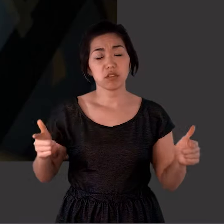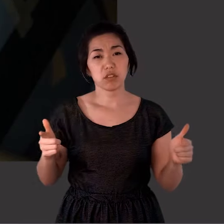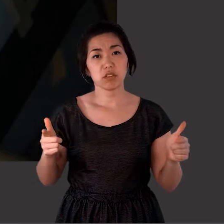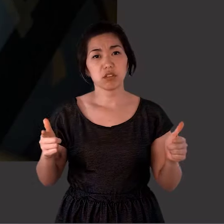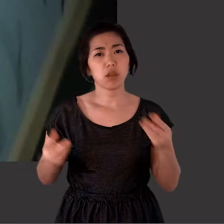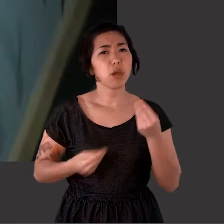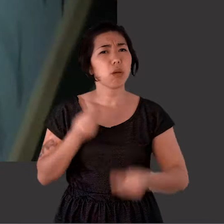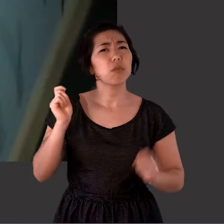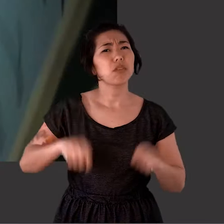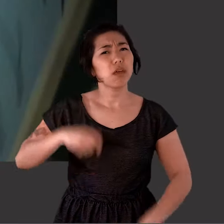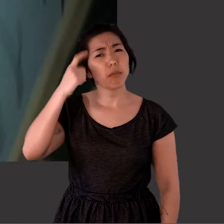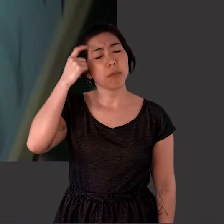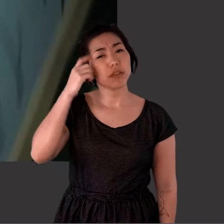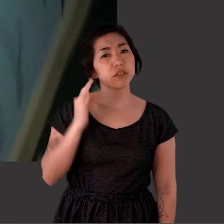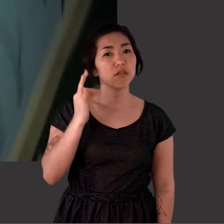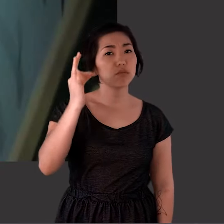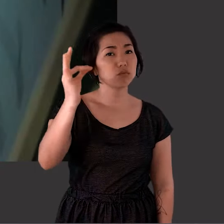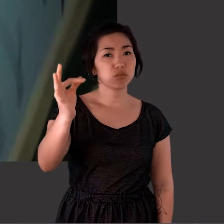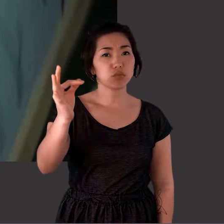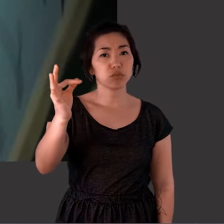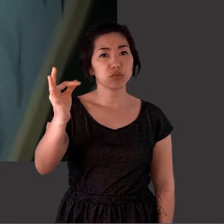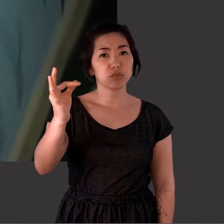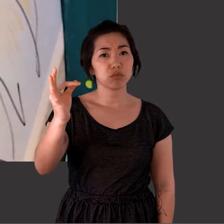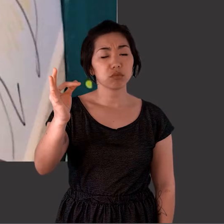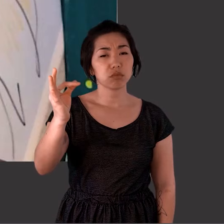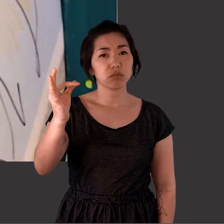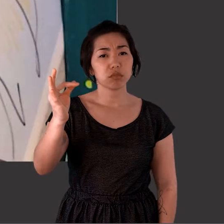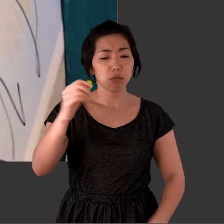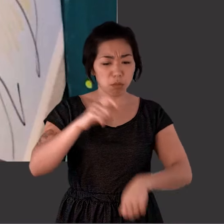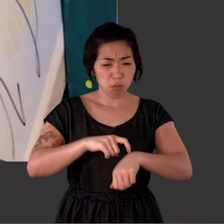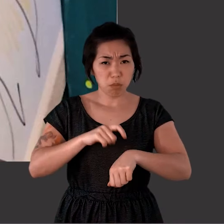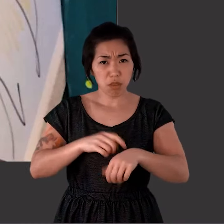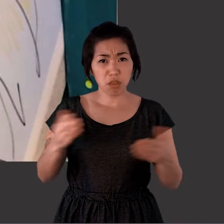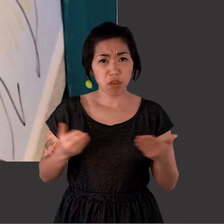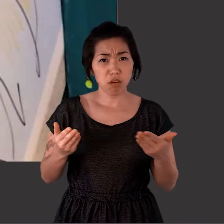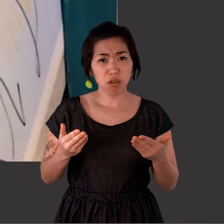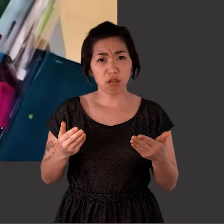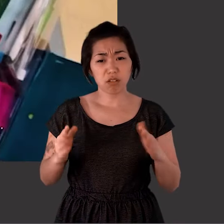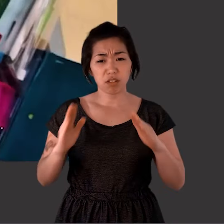como podemos pensar no futuro em um momento tão enclausurado?